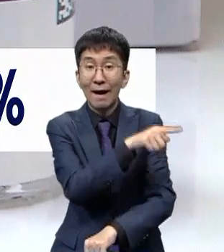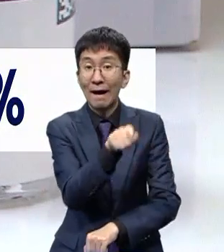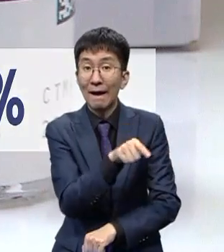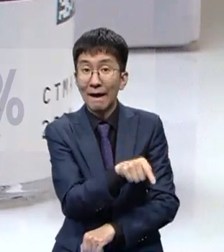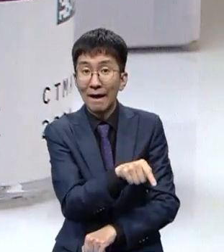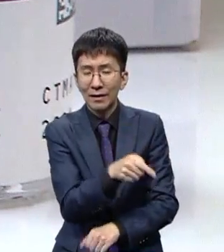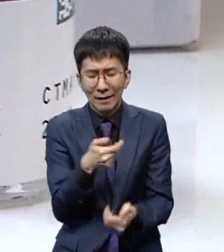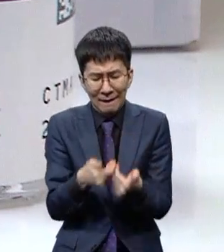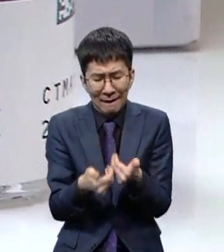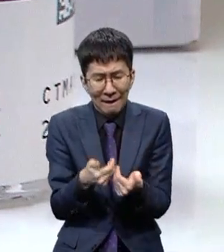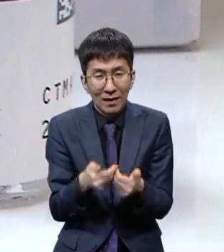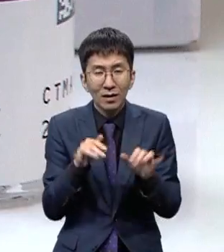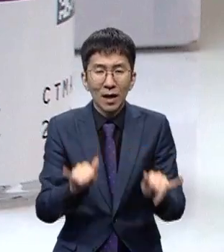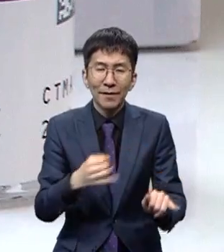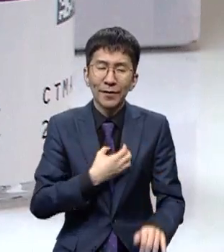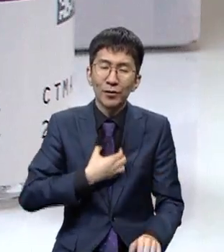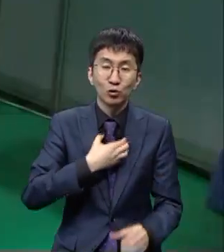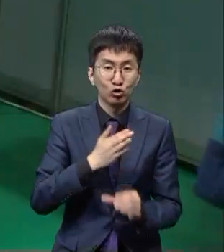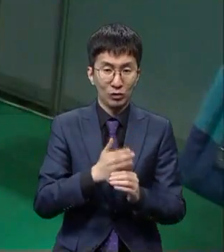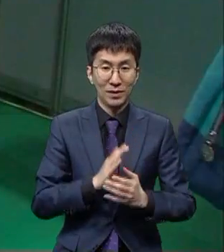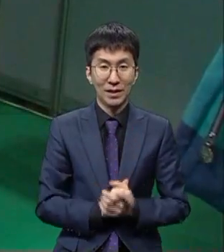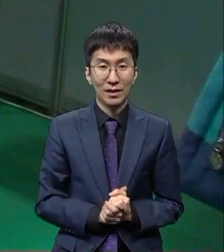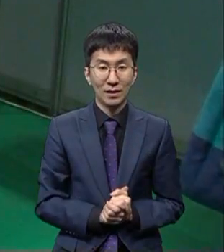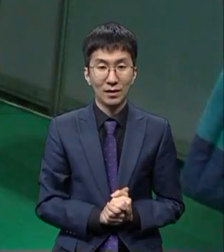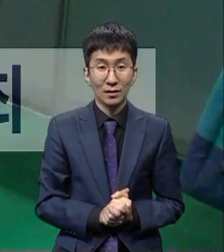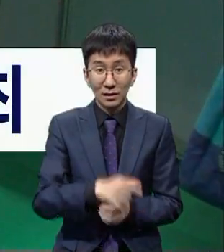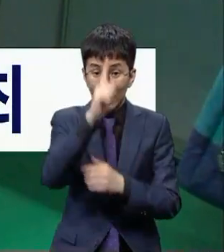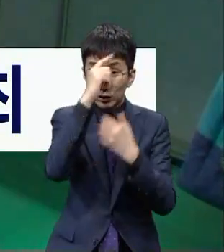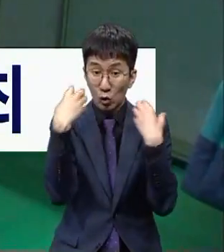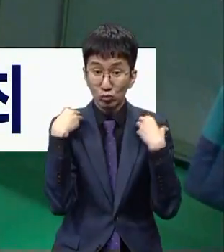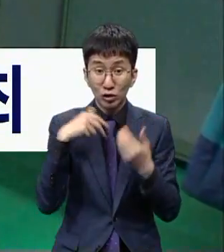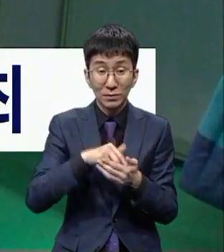우려가 적지 않습니다. 방역당국은 오늘 접종자들의 불안감을